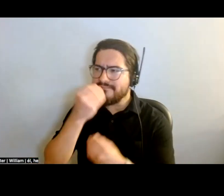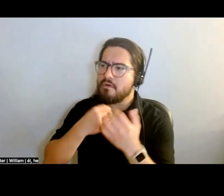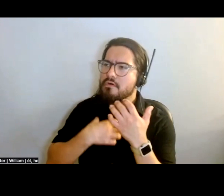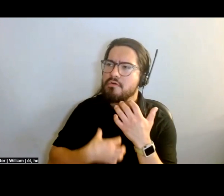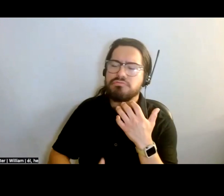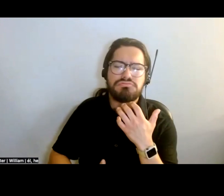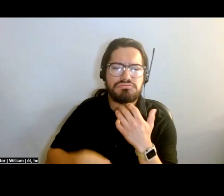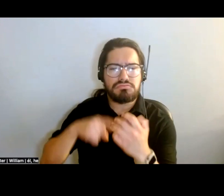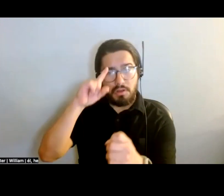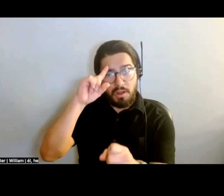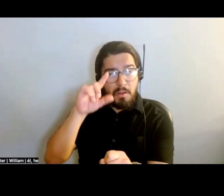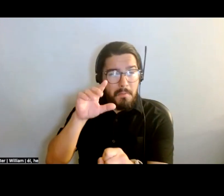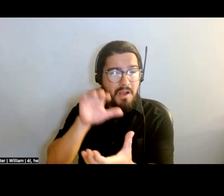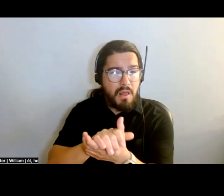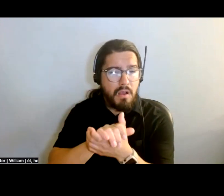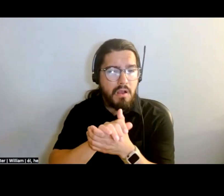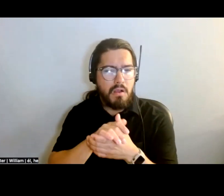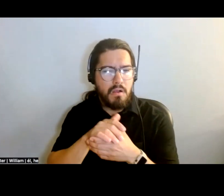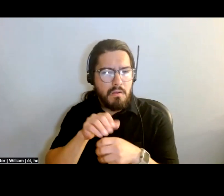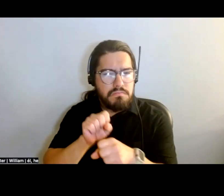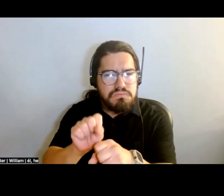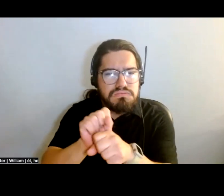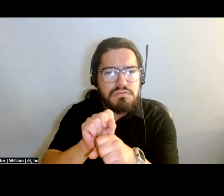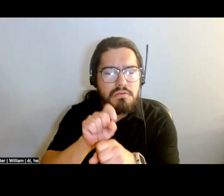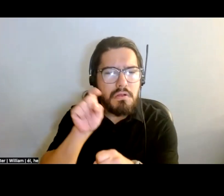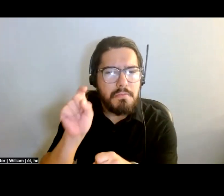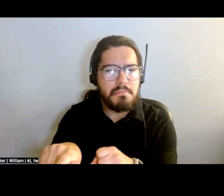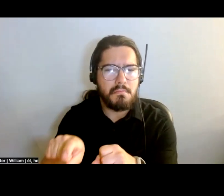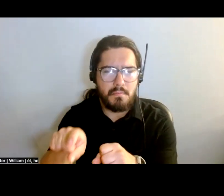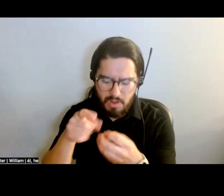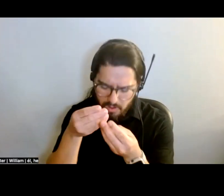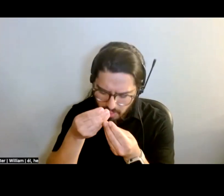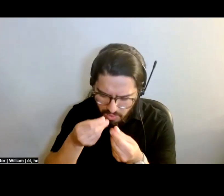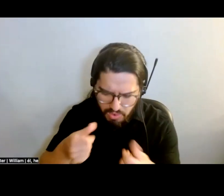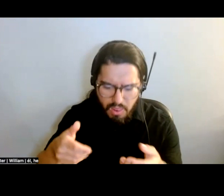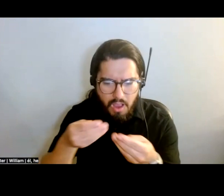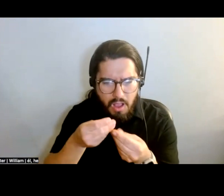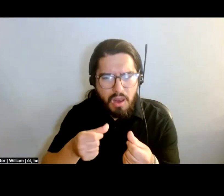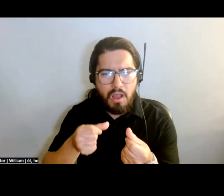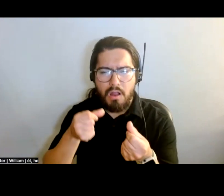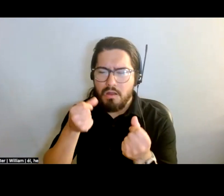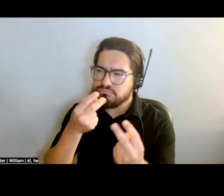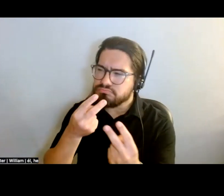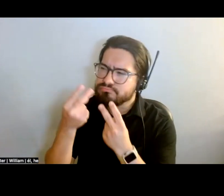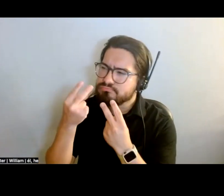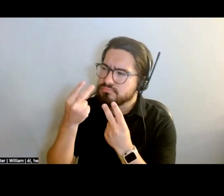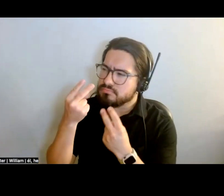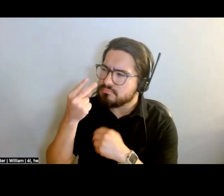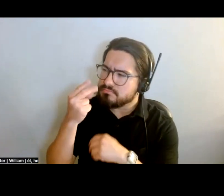extraña el origen y anhela la tierra fundirse con la tierra